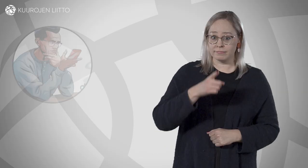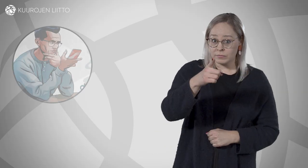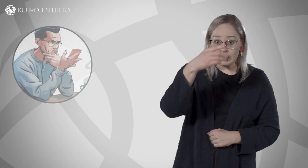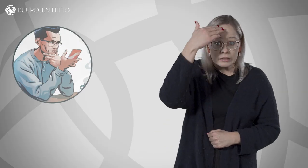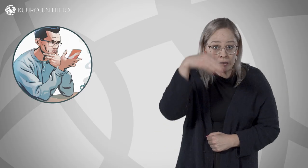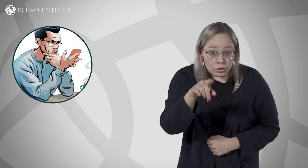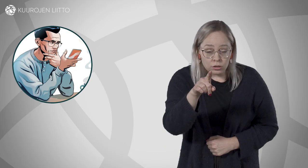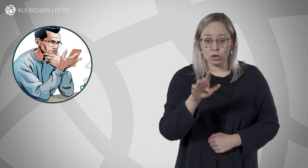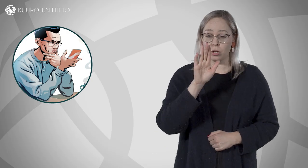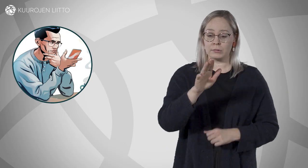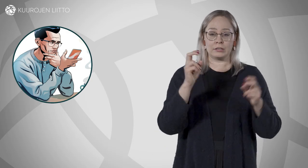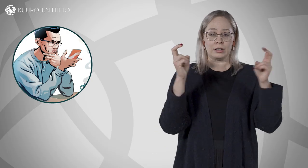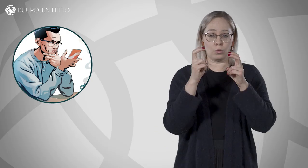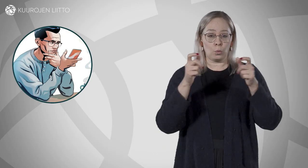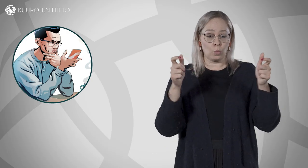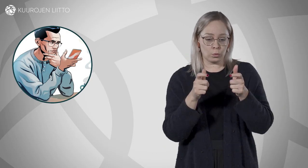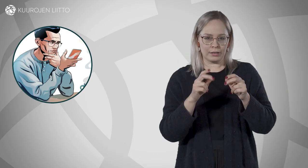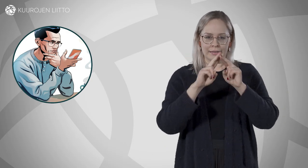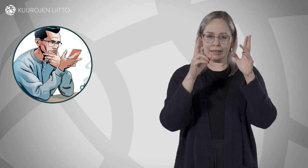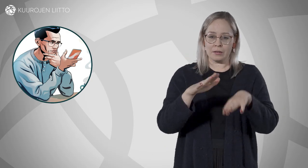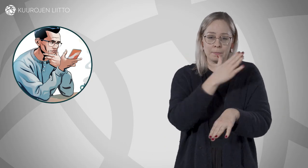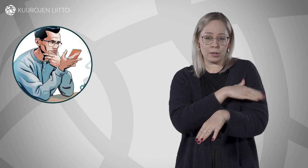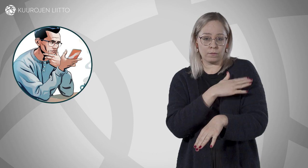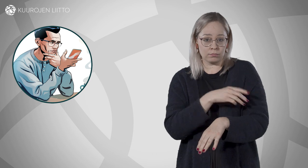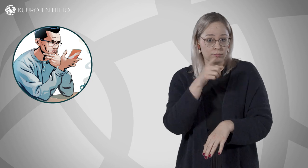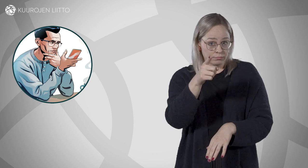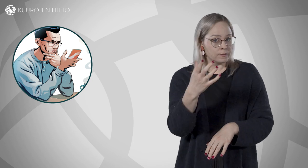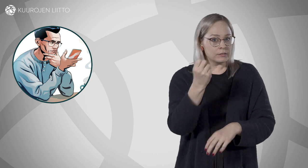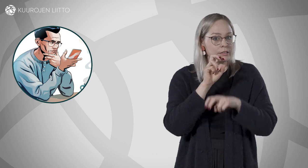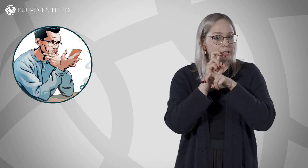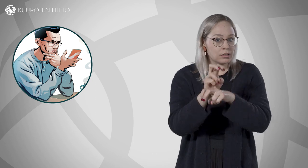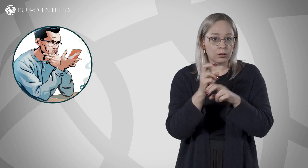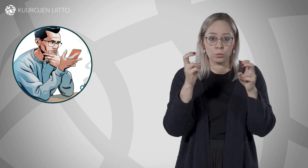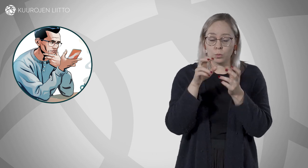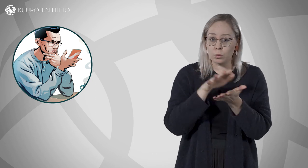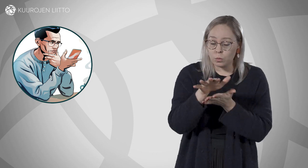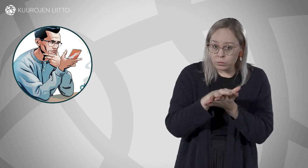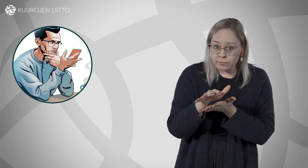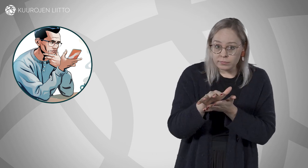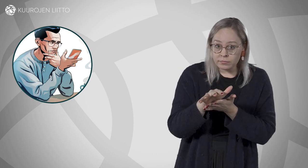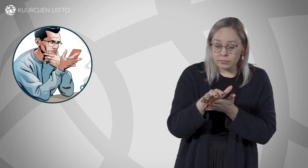Tiesitkö, että voit seurata sähkönkulutusta oman sähköyhtiösi verkkopalveluista?